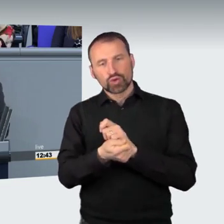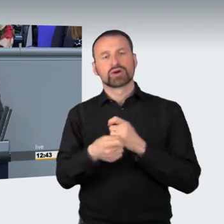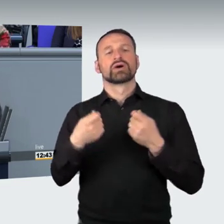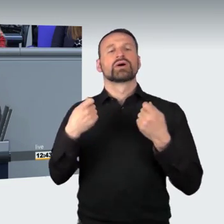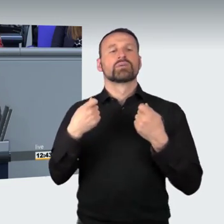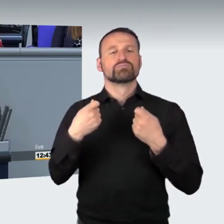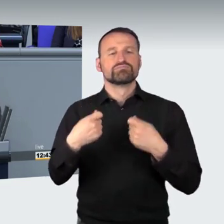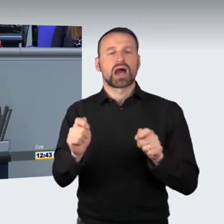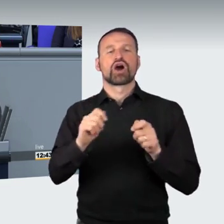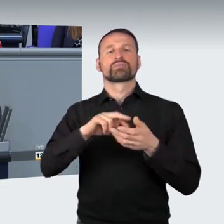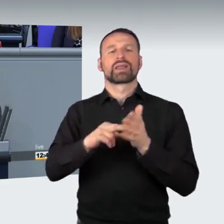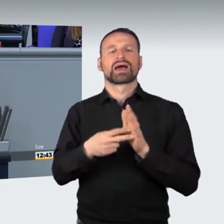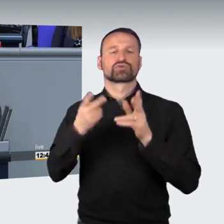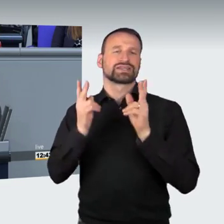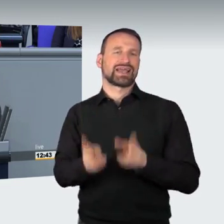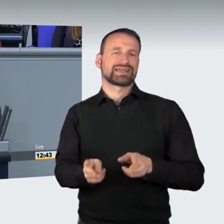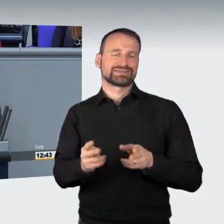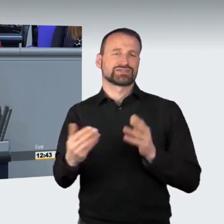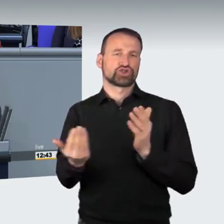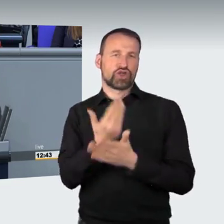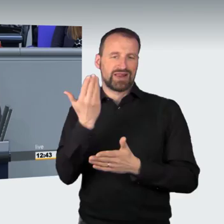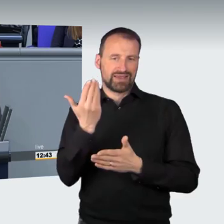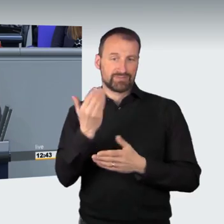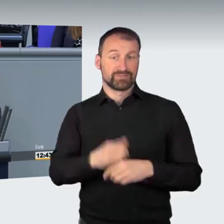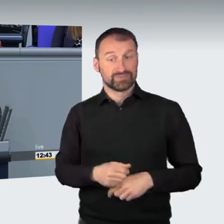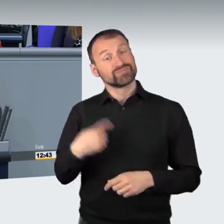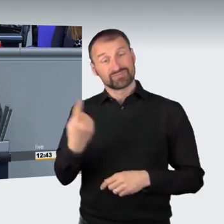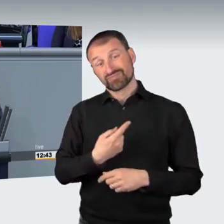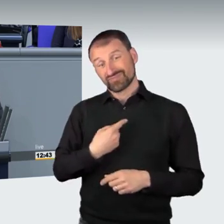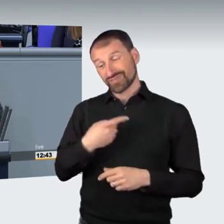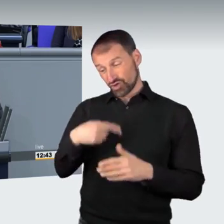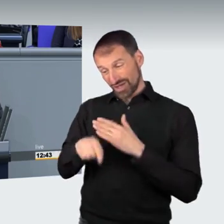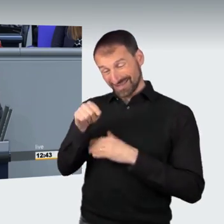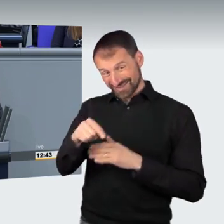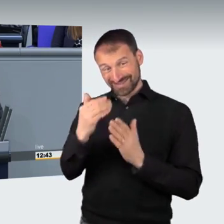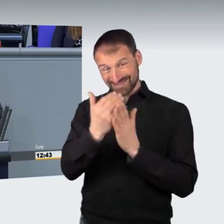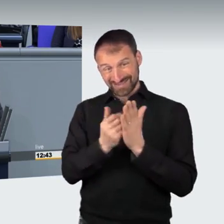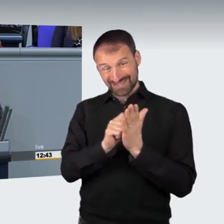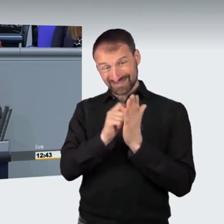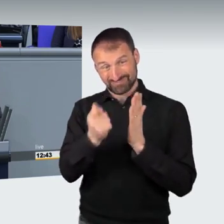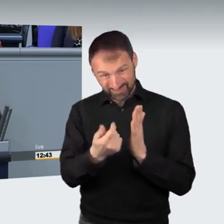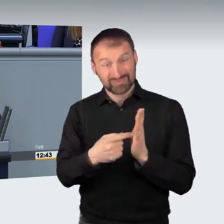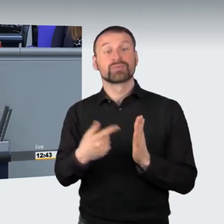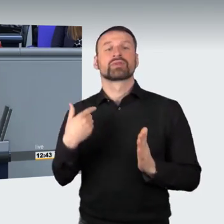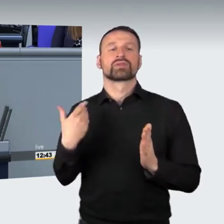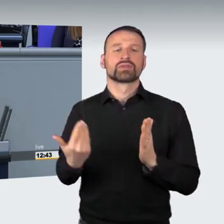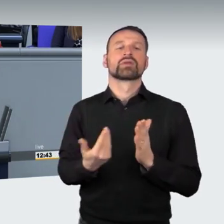Baugebietstypus, nämlich das „Urbane Gebiet“. Herr Luczak hat es schon gesagt: Die Situationen in Ballungszentren